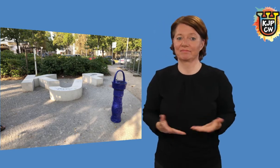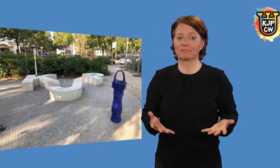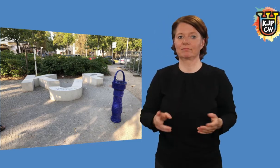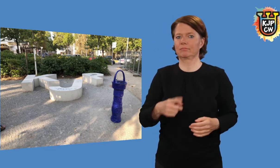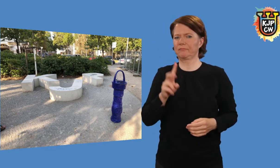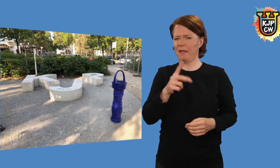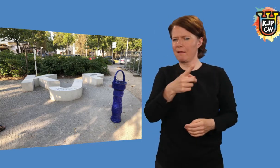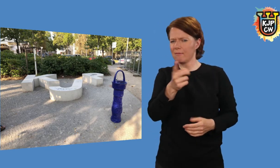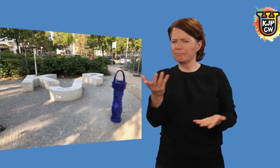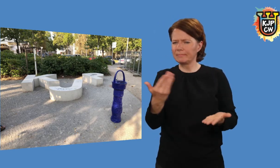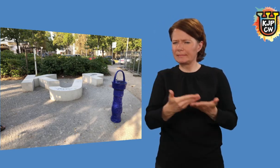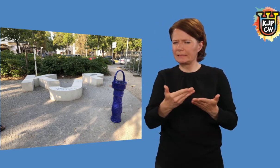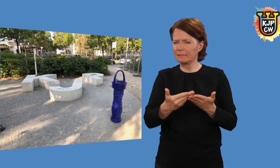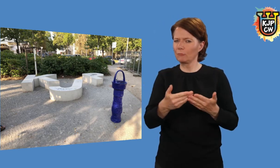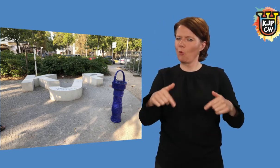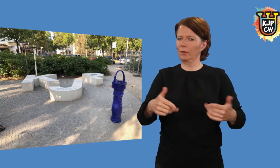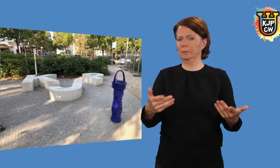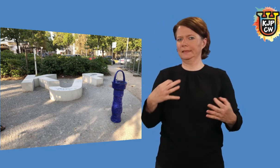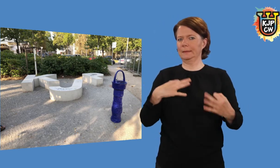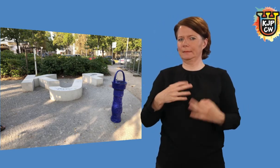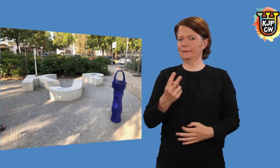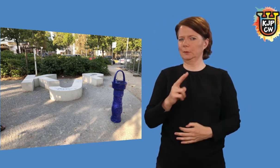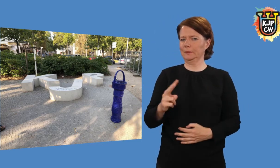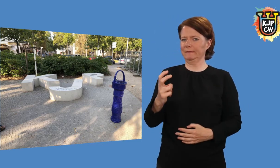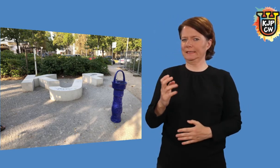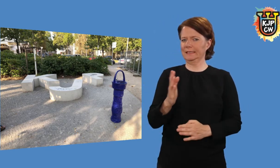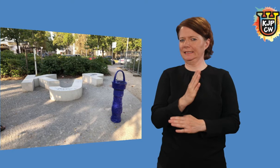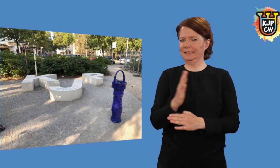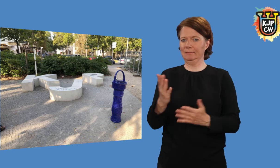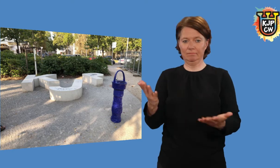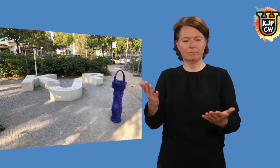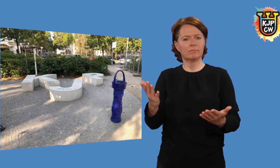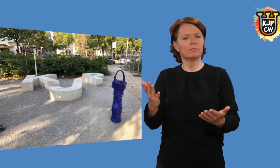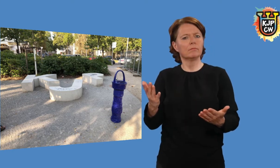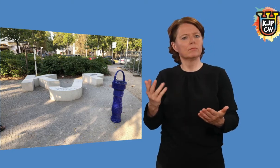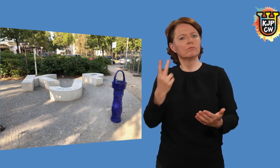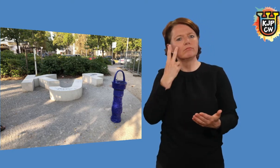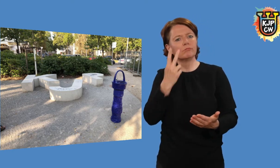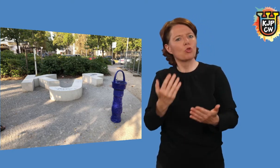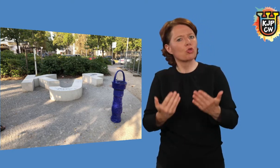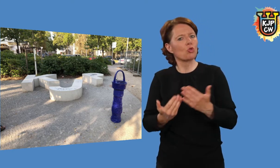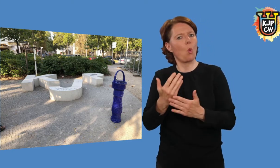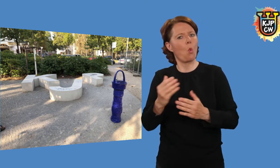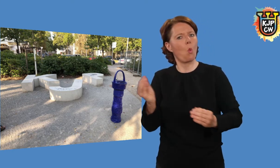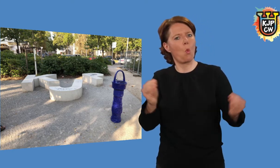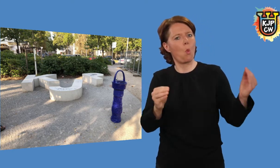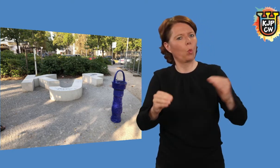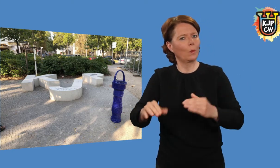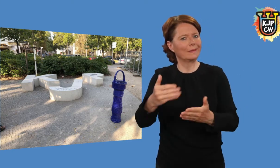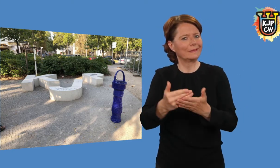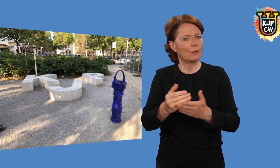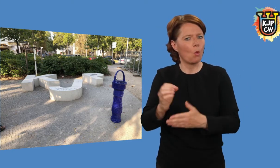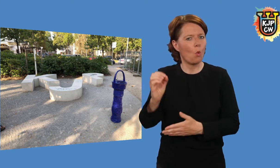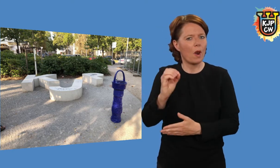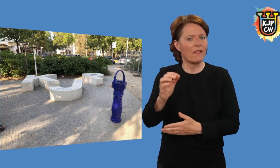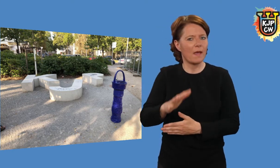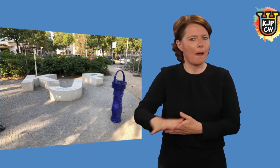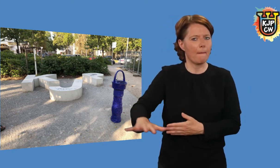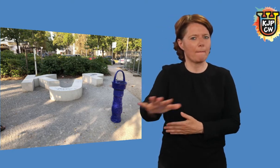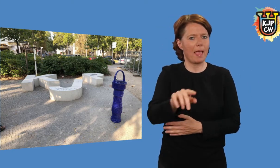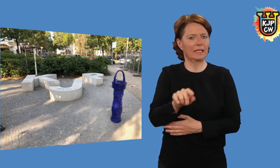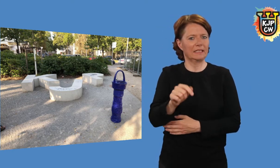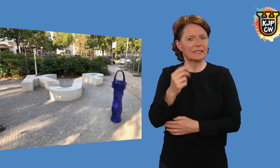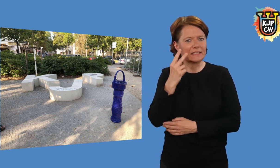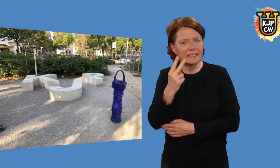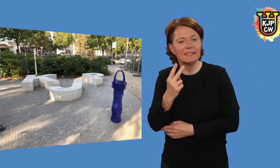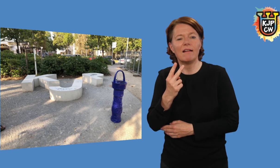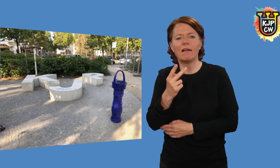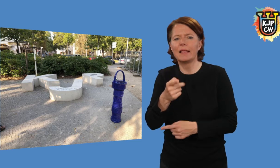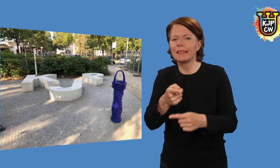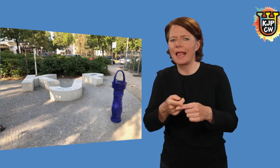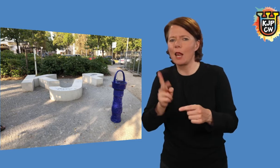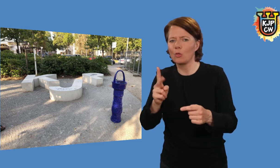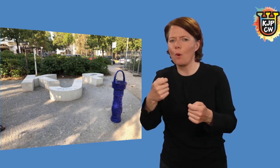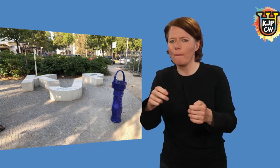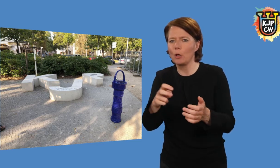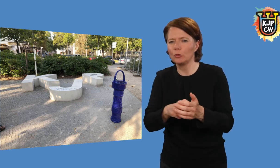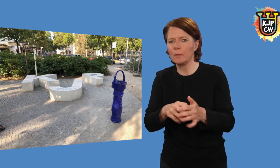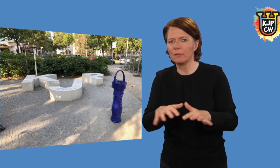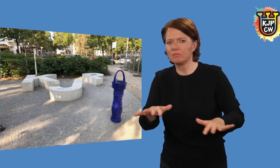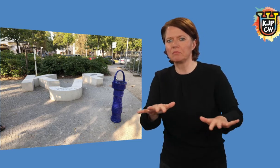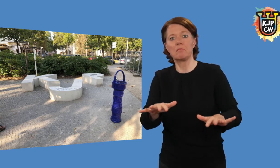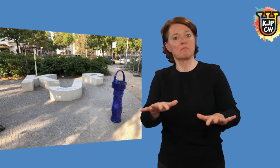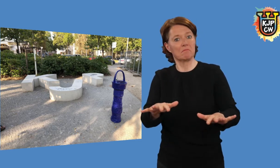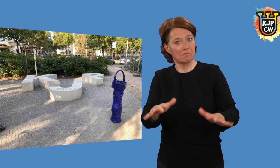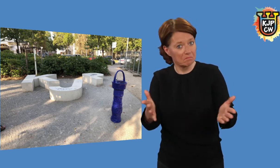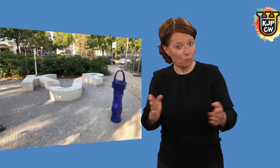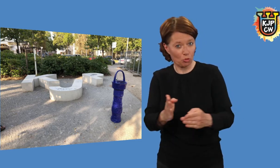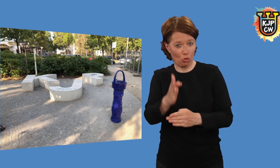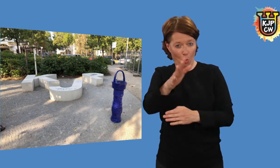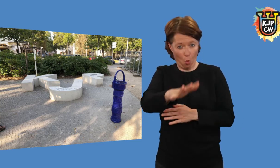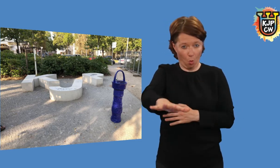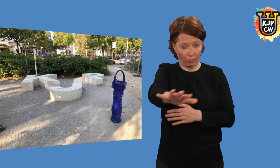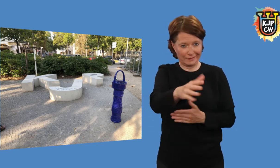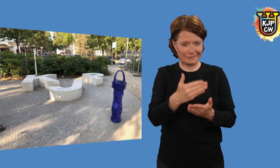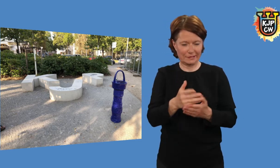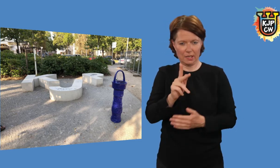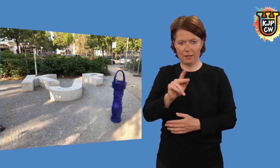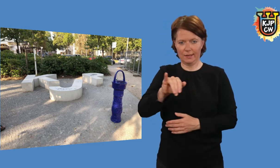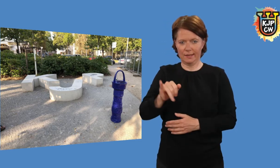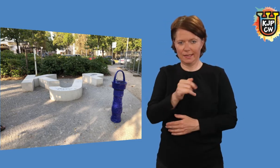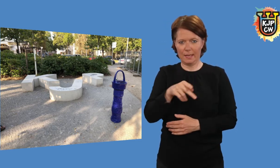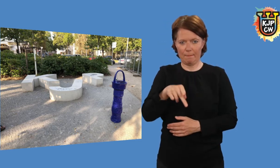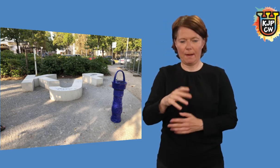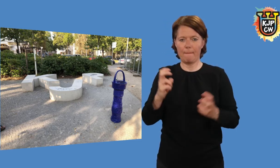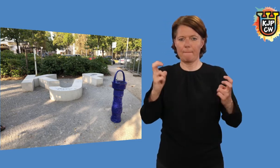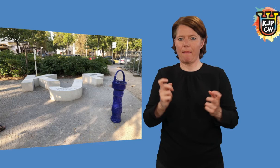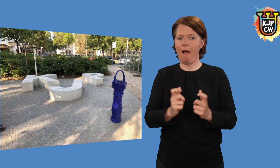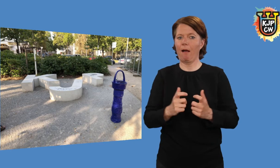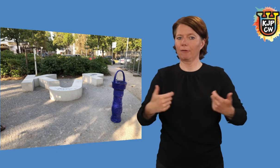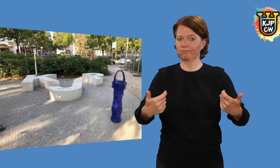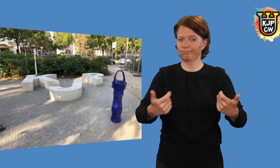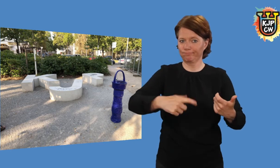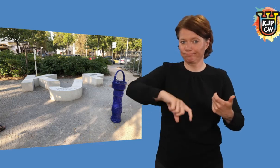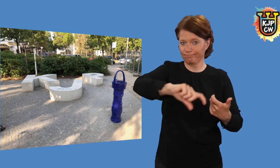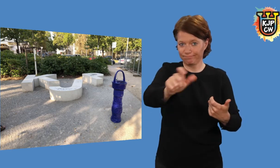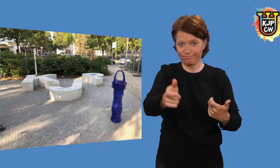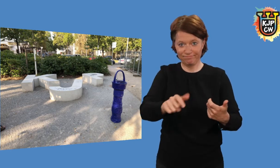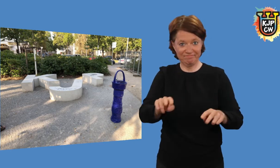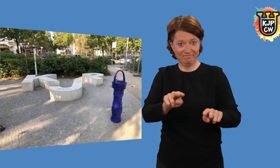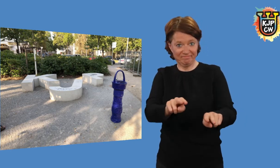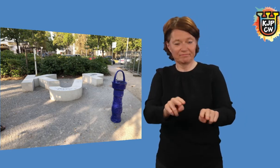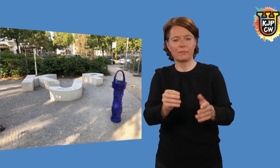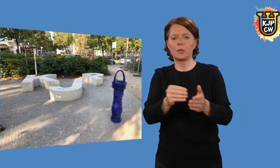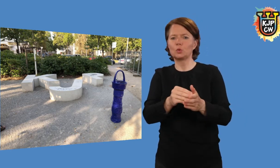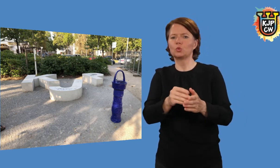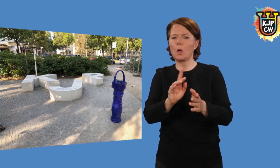Wer heute (September 2020) den neugestalteten Olivaer Platz (zum Teil immer noch Baustelle) besucht, wird an der nördlichen Seite unsere "KJP"-Bänke entdecken.